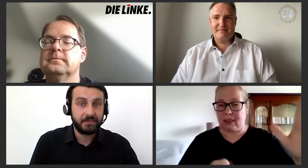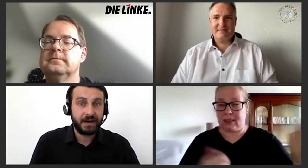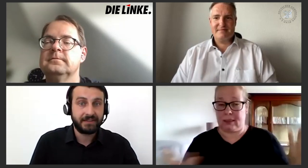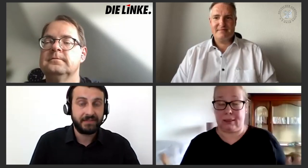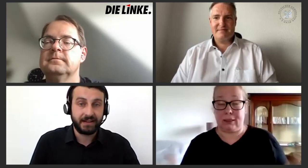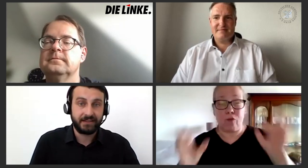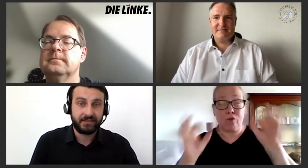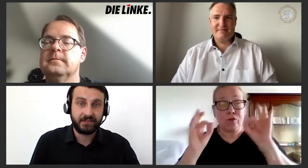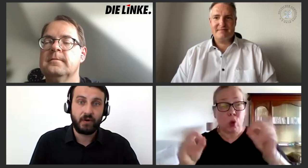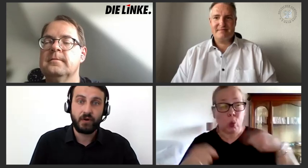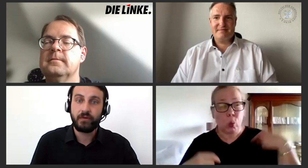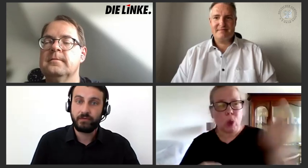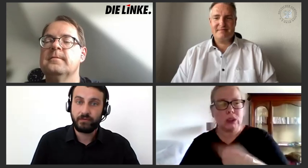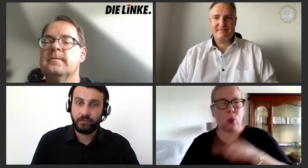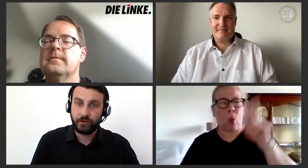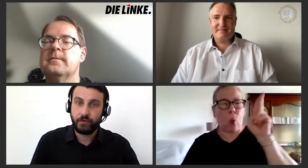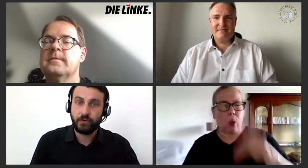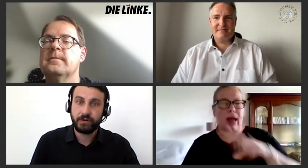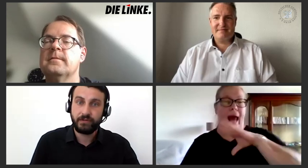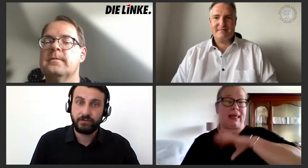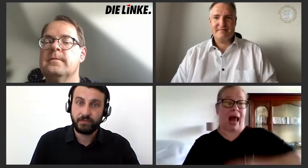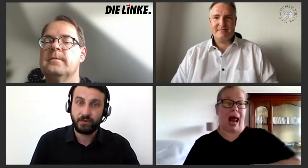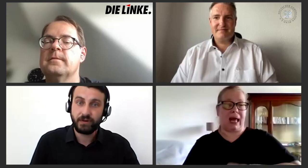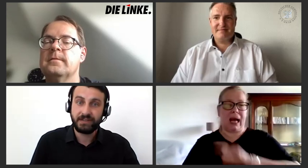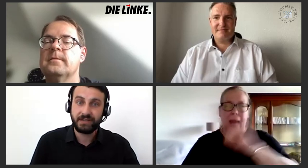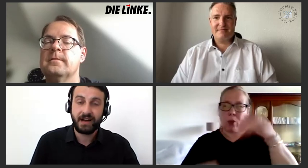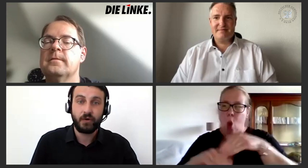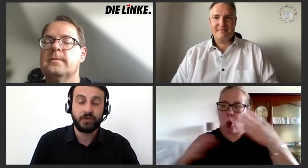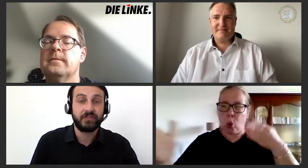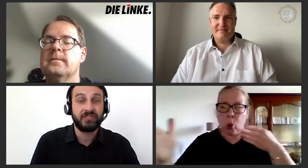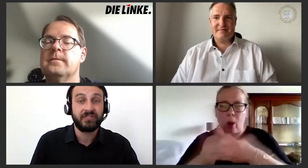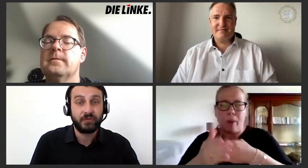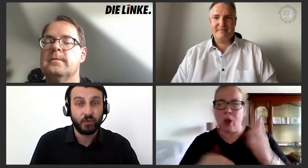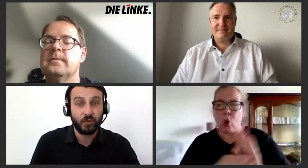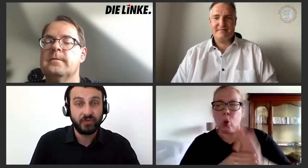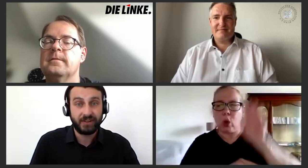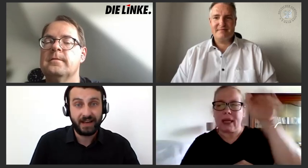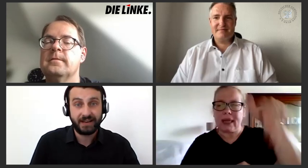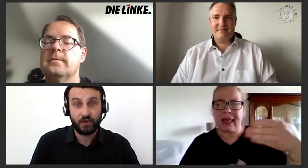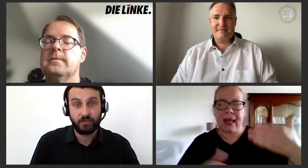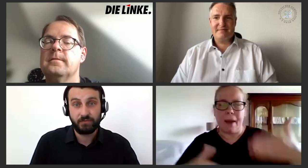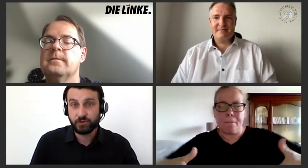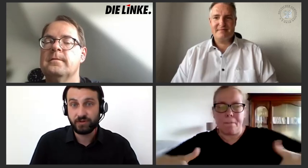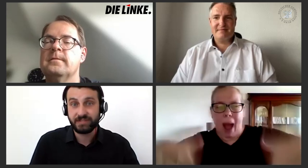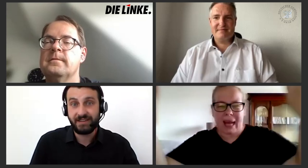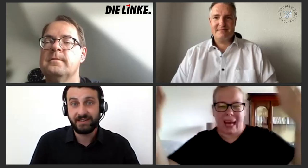gemacht werden, das jetzt auch von Hörenden, und von einem Politiker. Für uns ist es leider